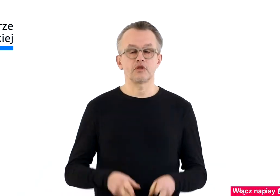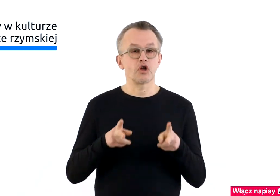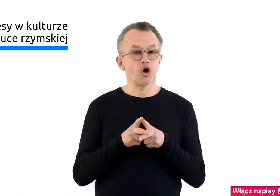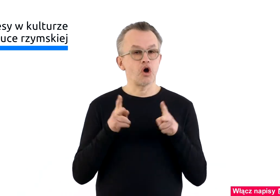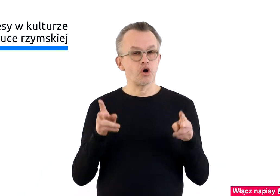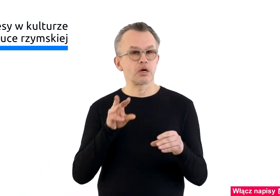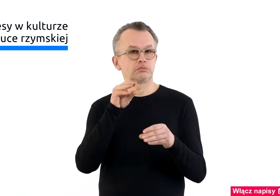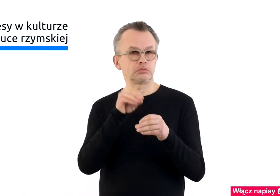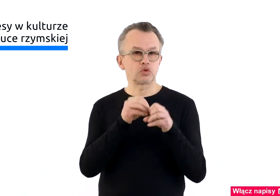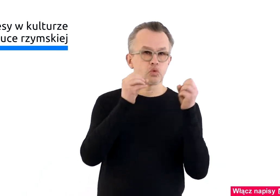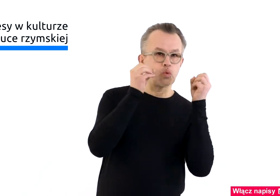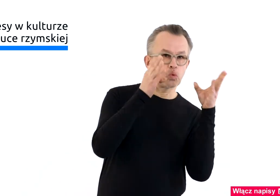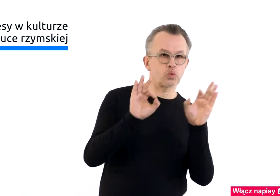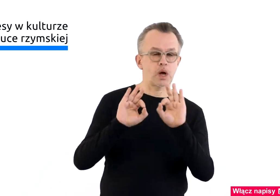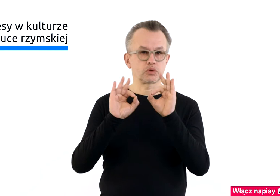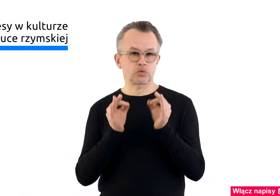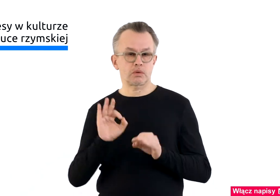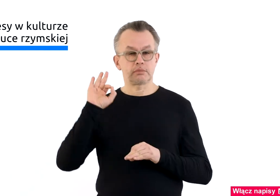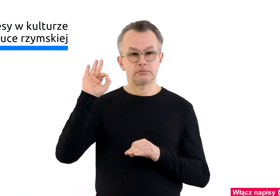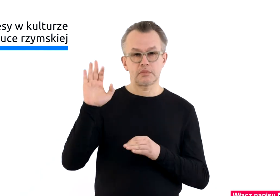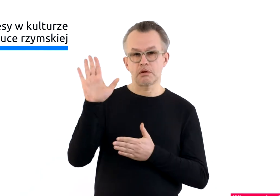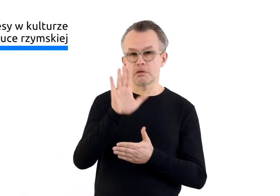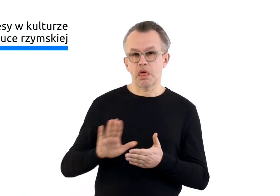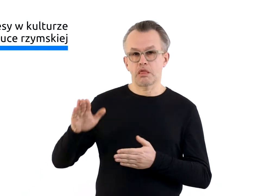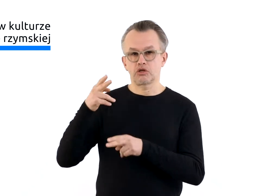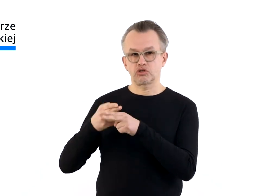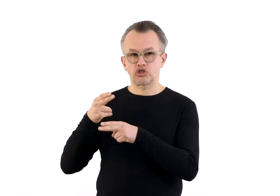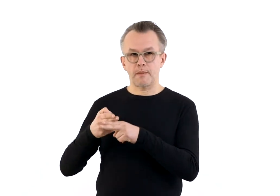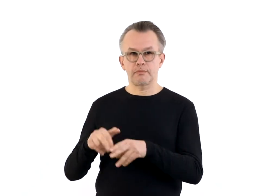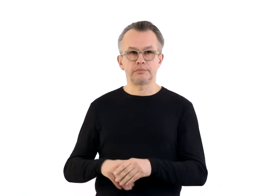Okresy w kulturze i sztuce rzymskiej